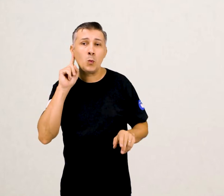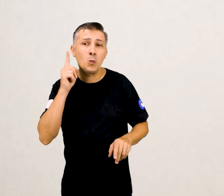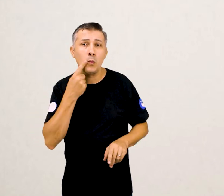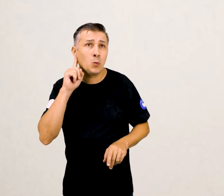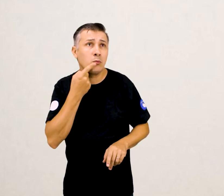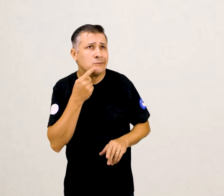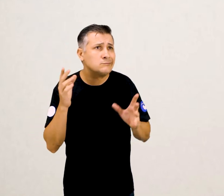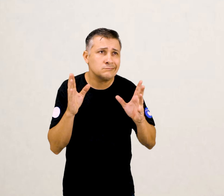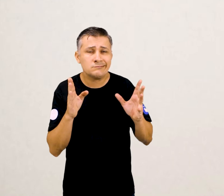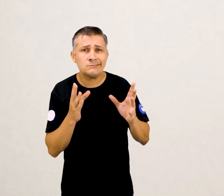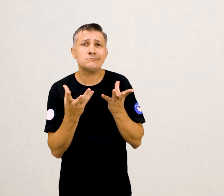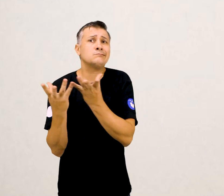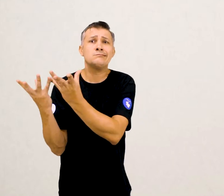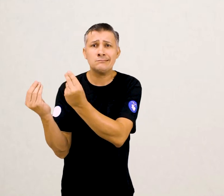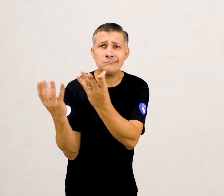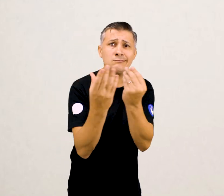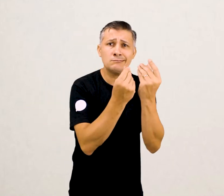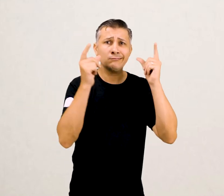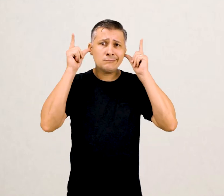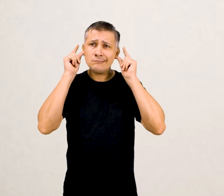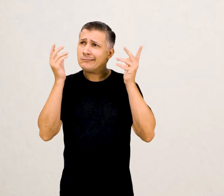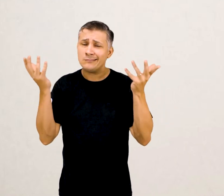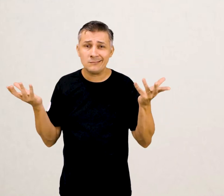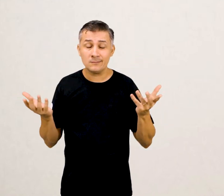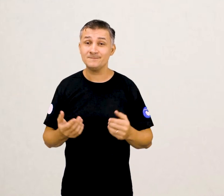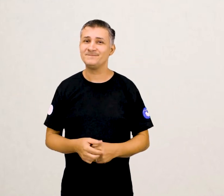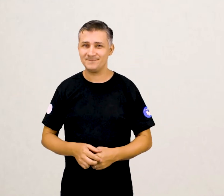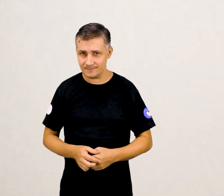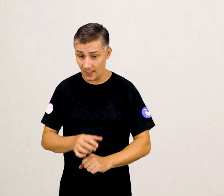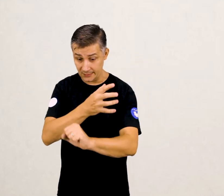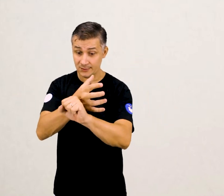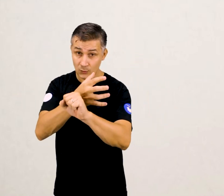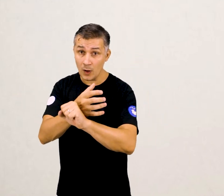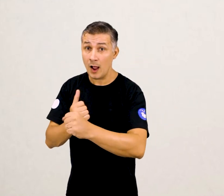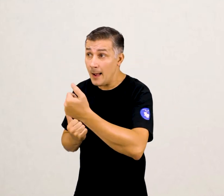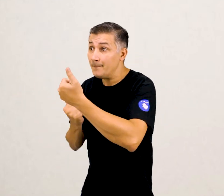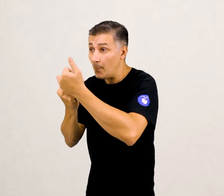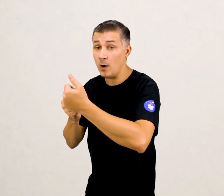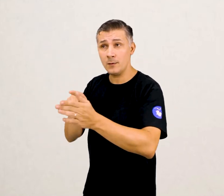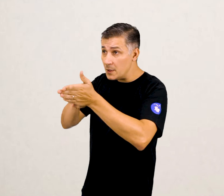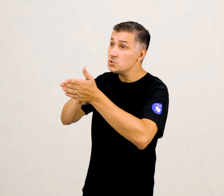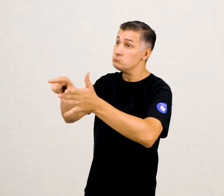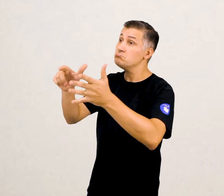Como vimos, são muitos. A Signumweb apoia pesquisas relevantes como essa.